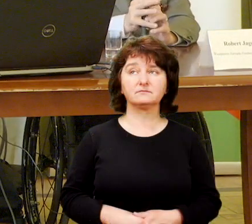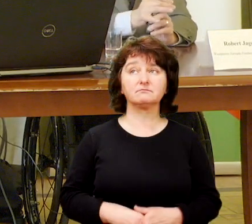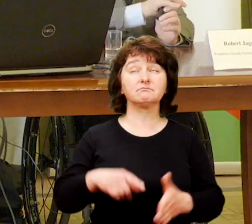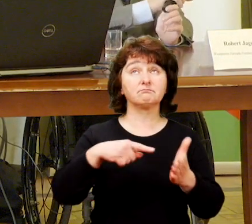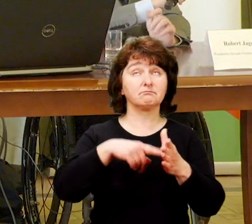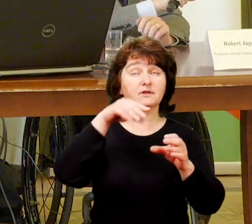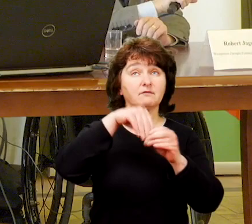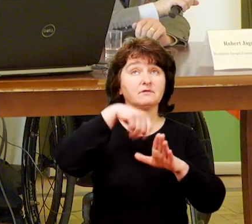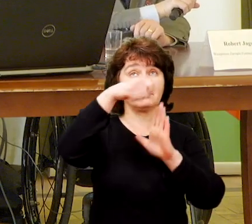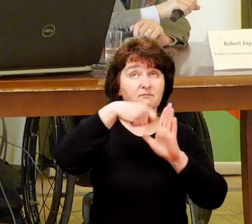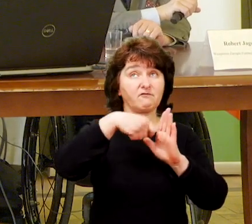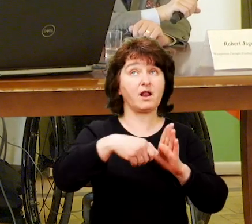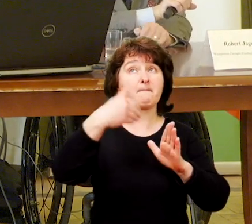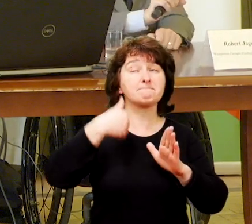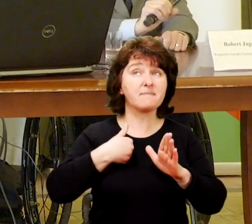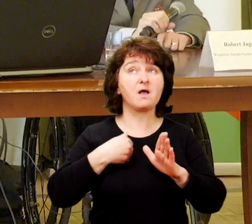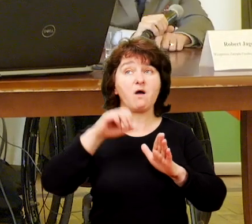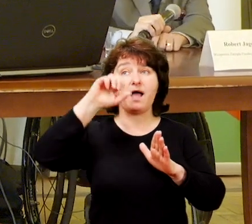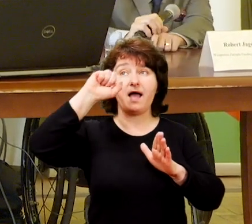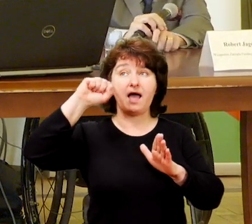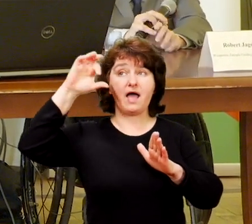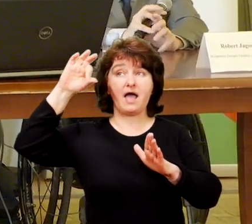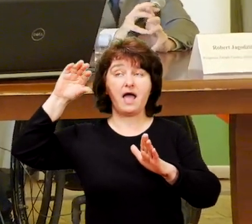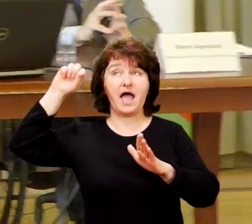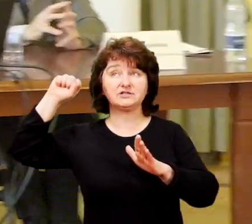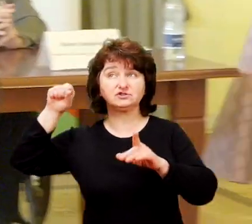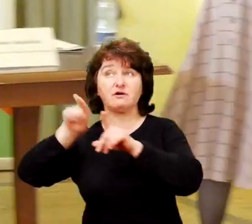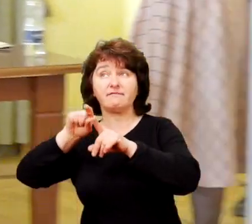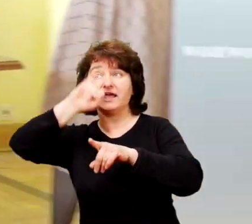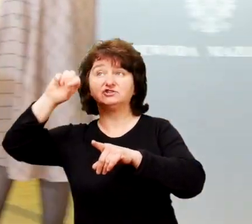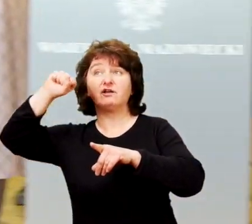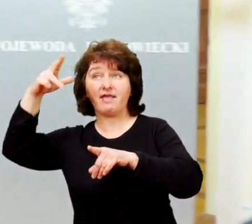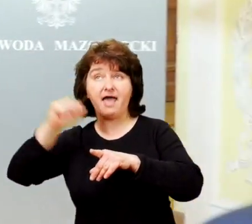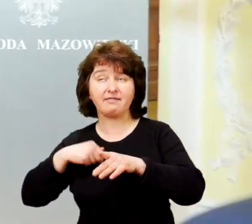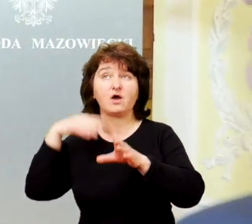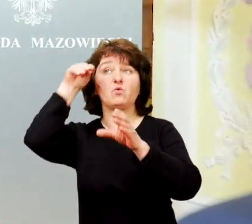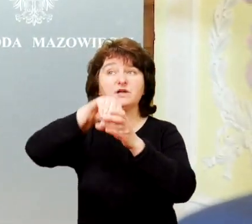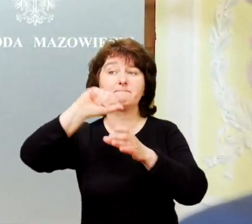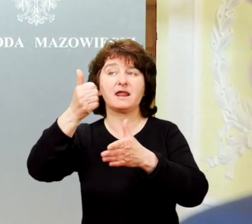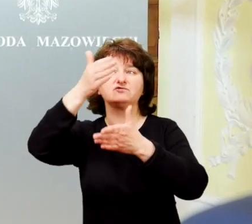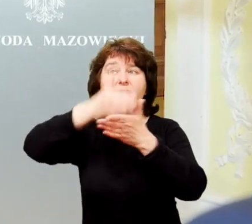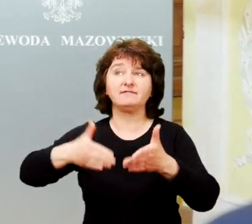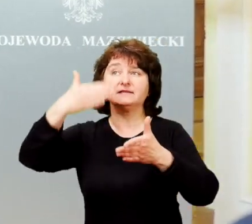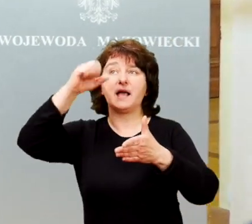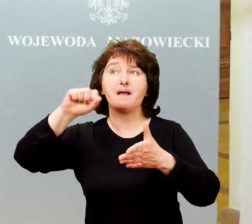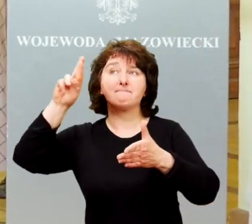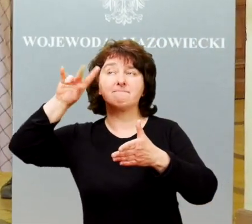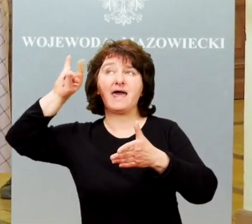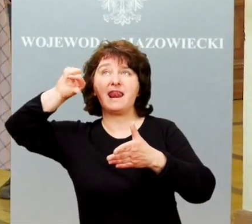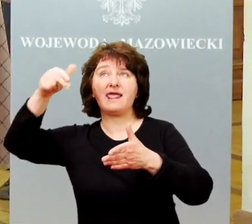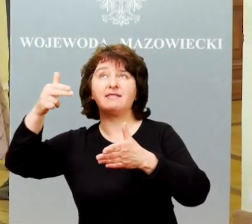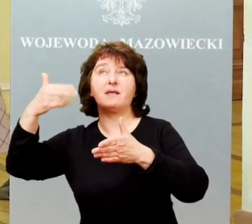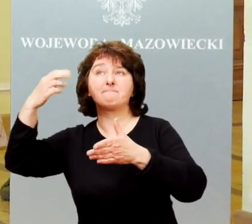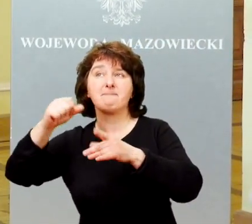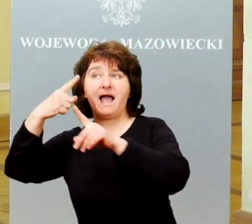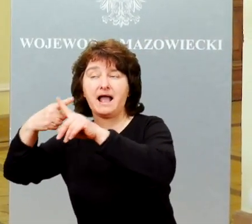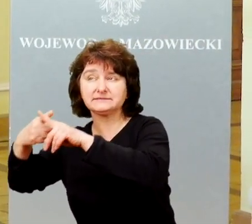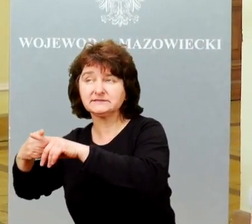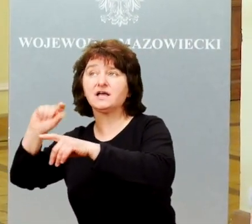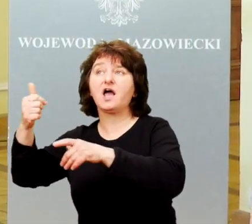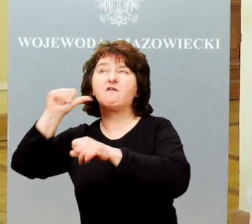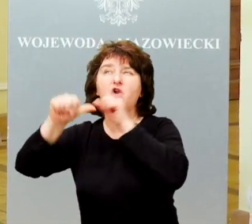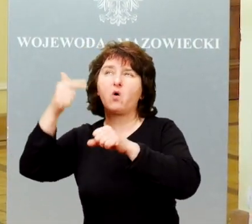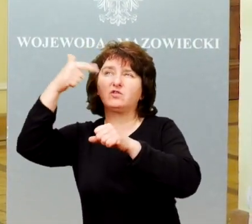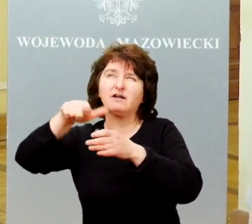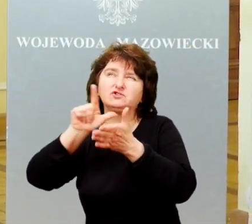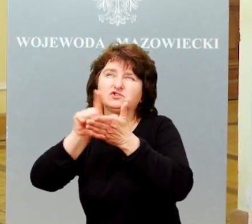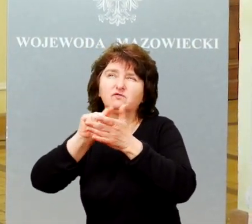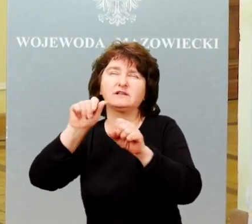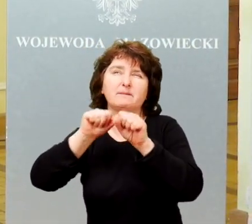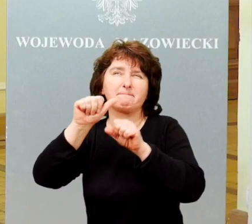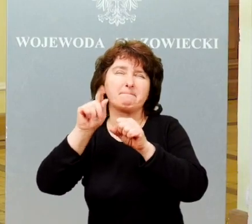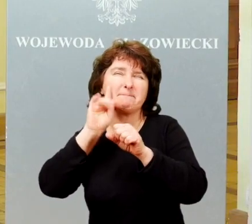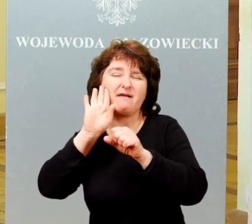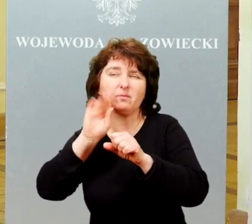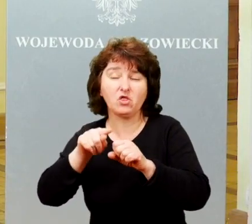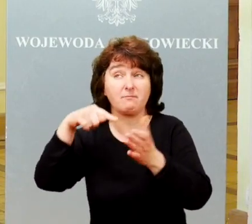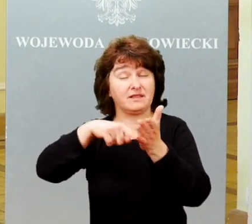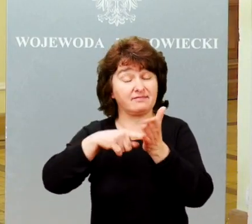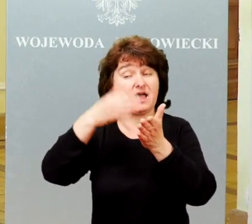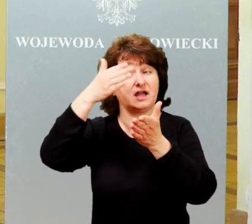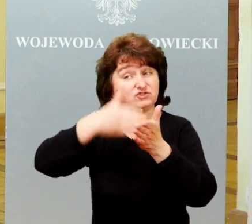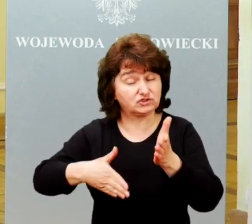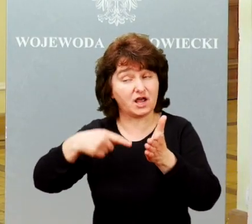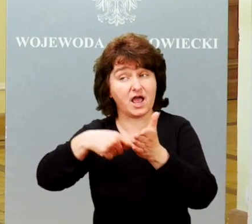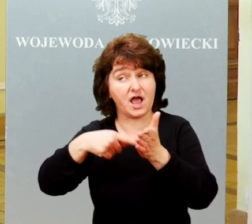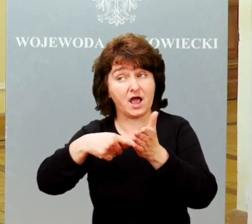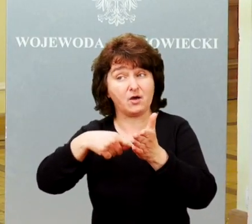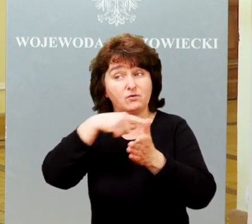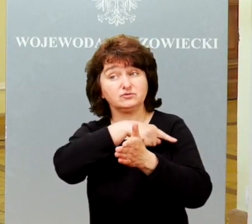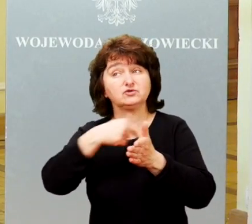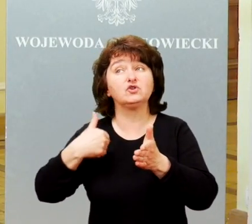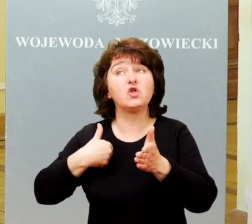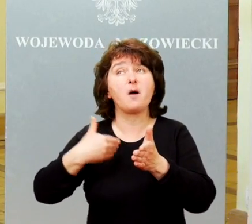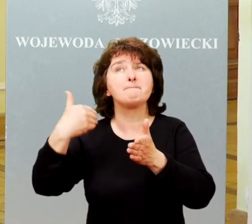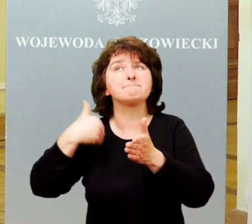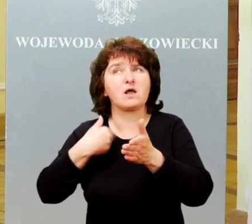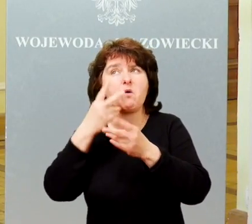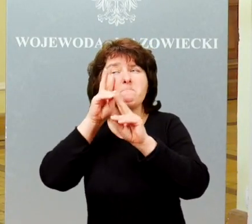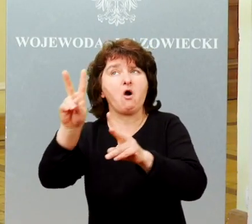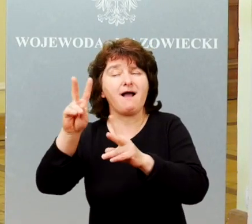To byli Asia i Janek, którzy byli uczestnikami pierwszej edycji „Mary i Maksa” w roku 2011. Ta edycja może nam przybliżyć to jak powstawaliśmy.